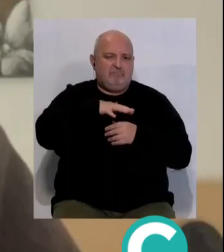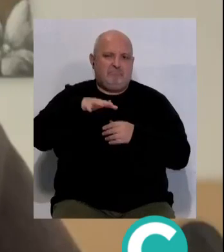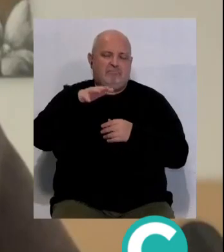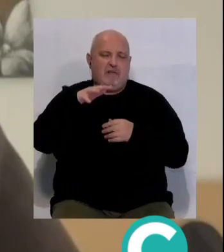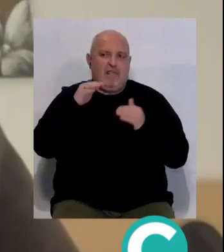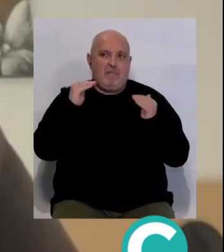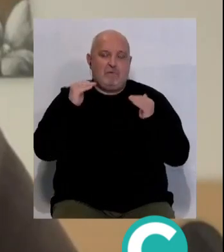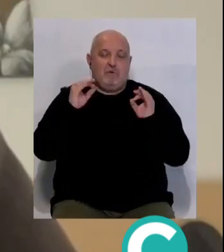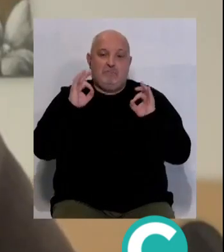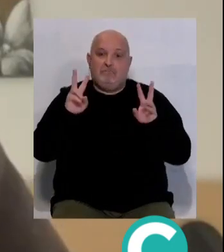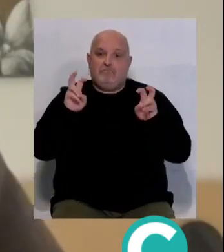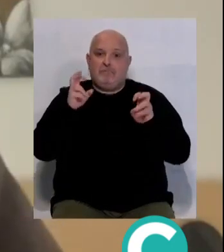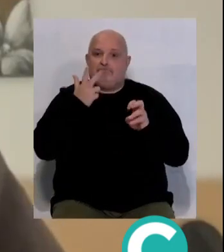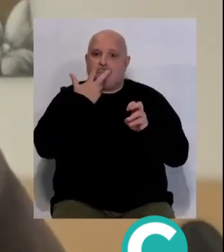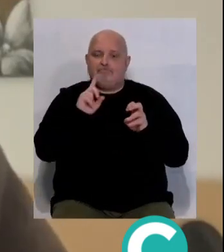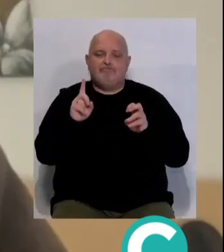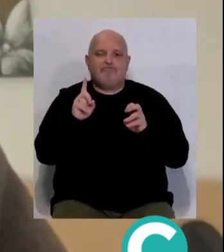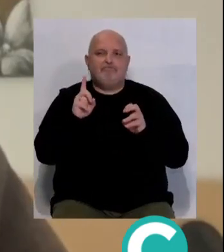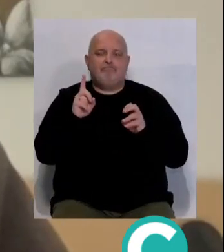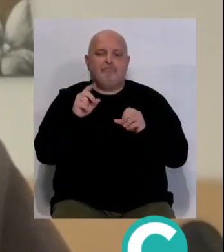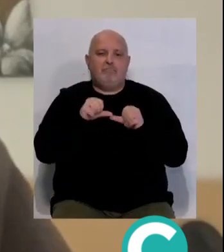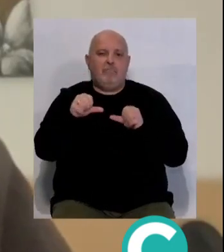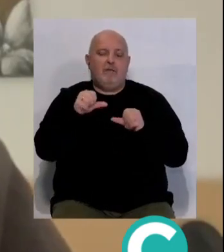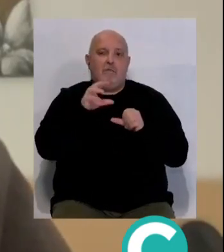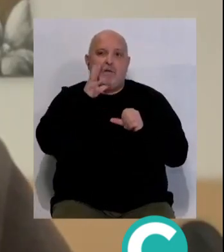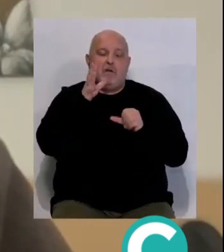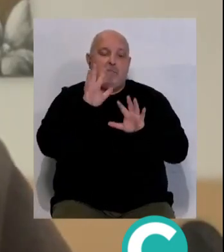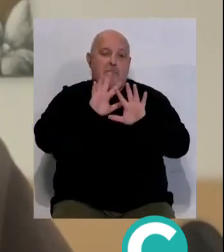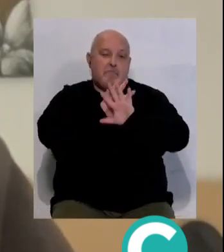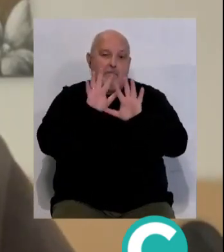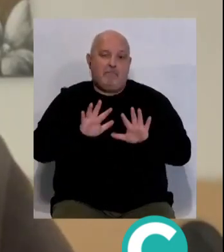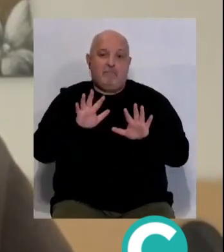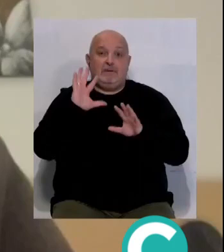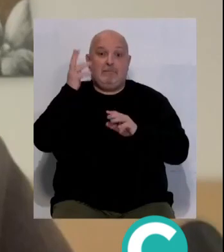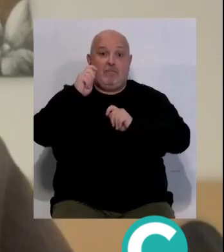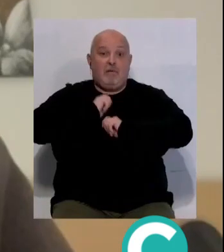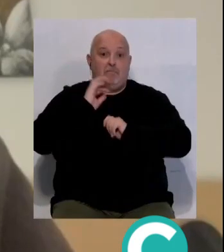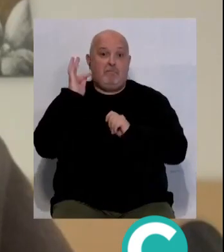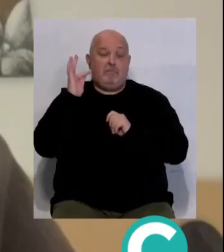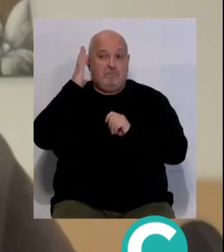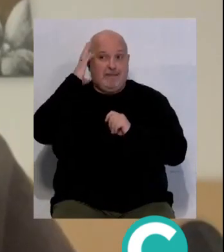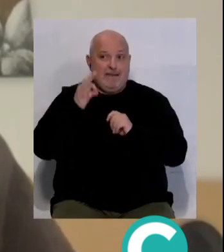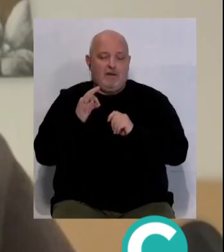momento desconocemos Cómo se va a comportar pero si el tiempo acompaña yo creo que que iremos a